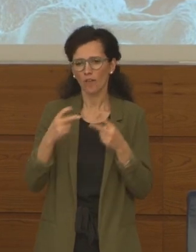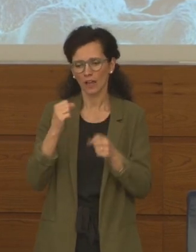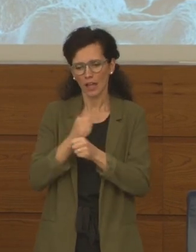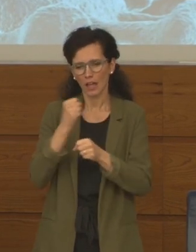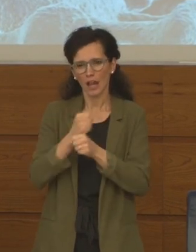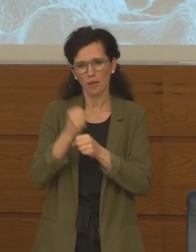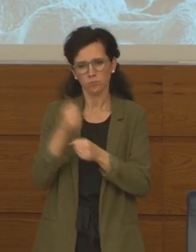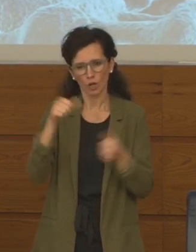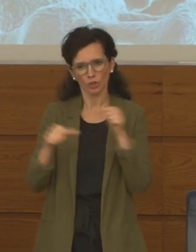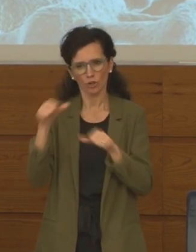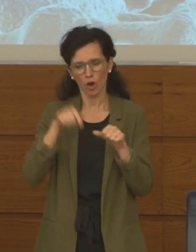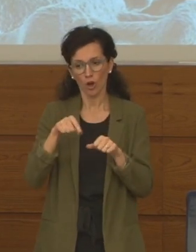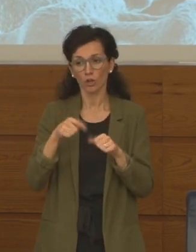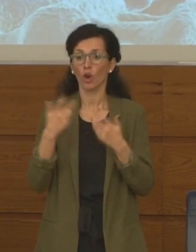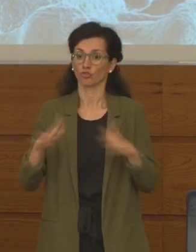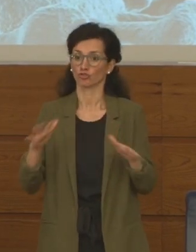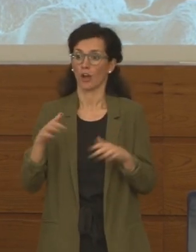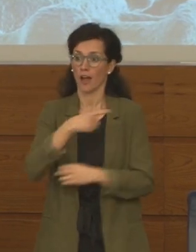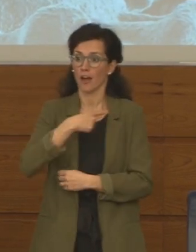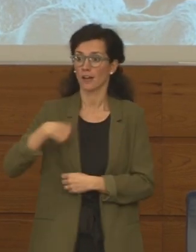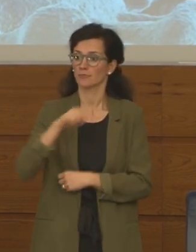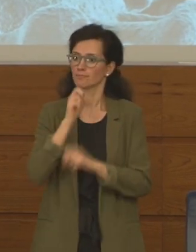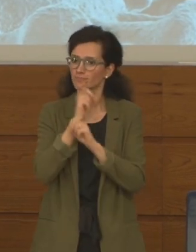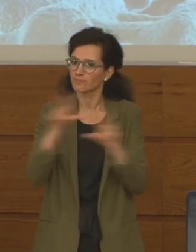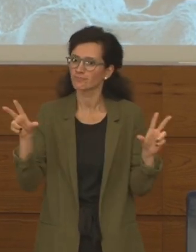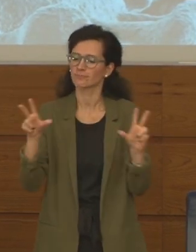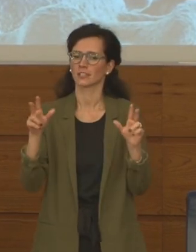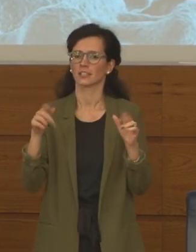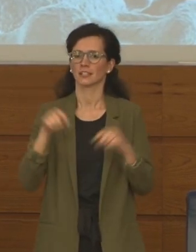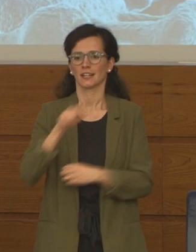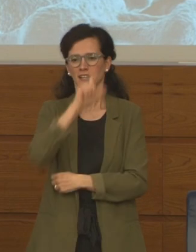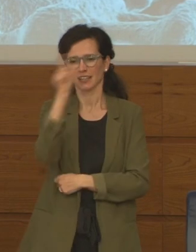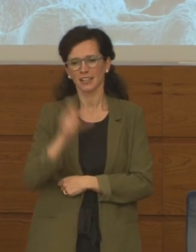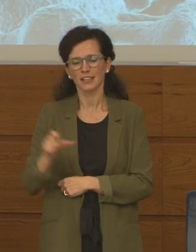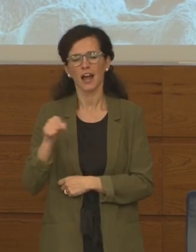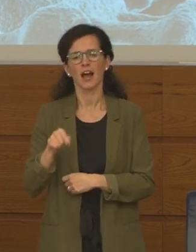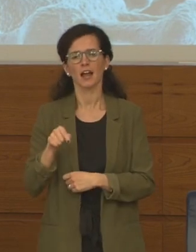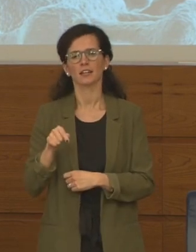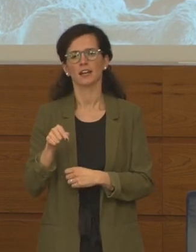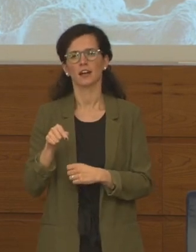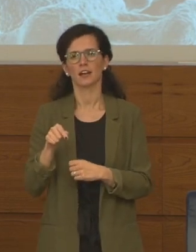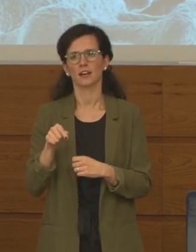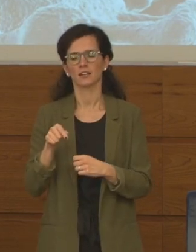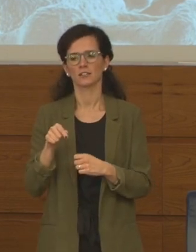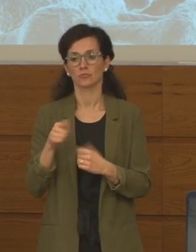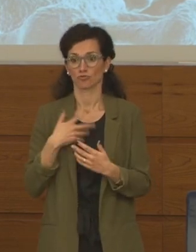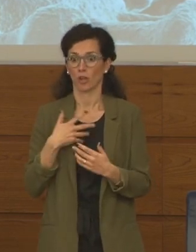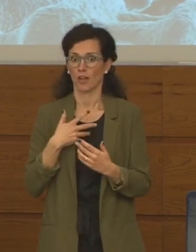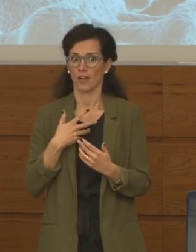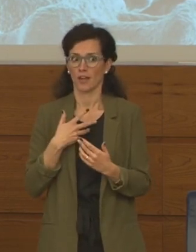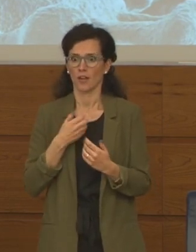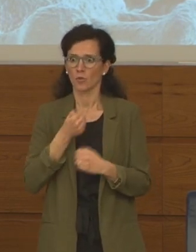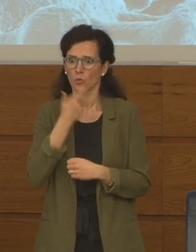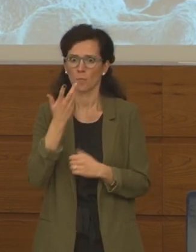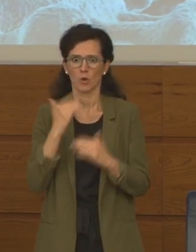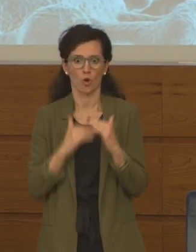più volte che nel nostro Paese c'è un numero elevato di prove